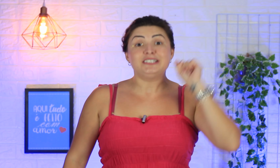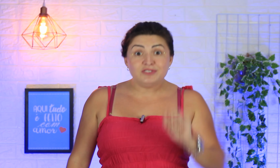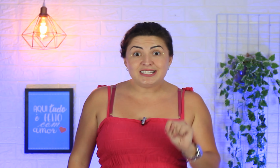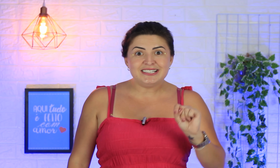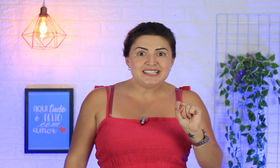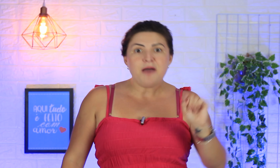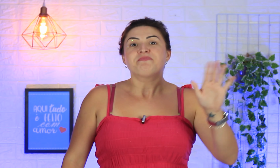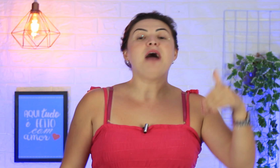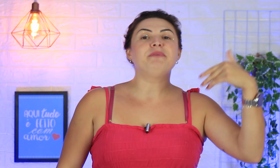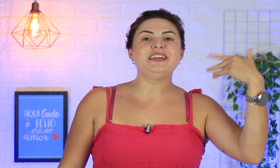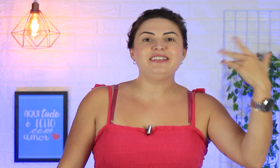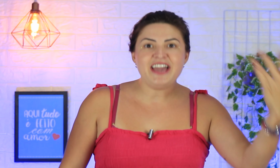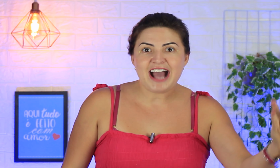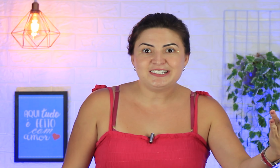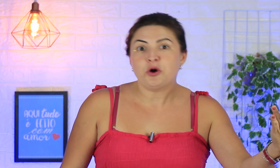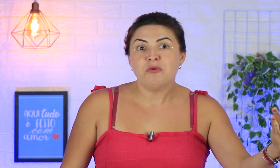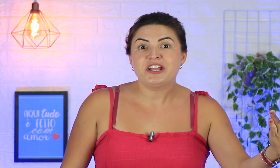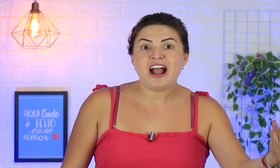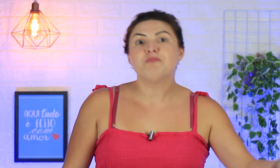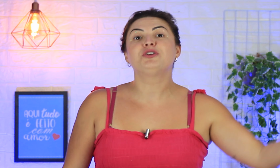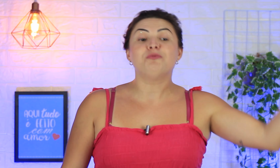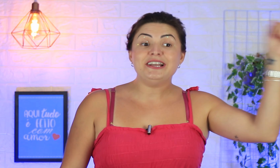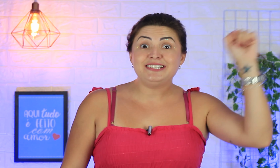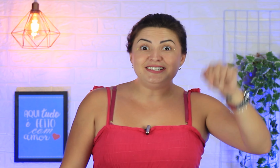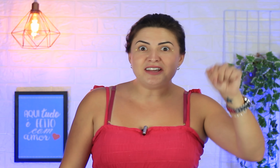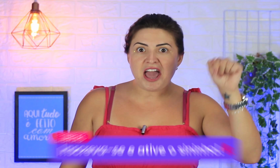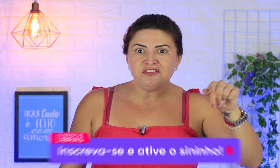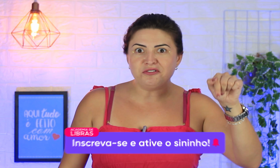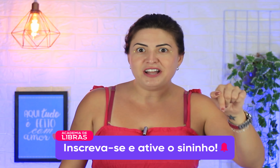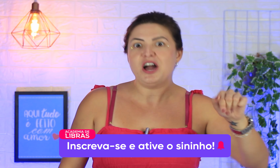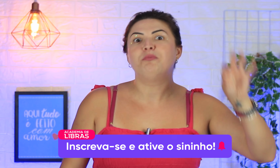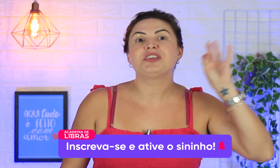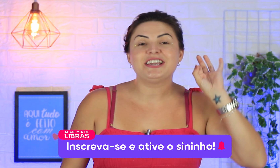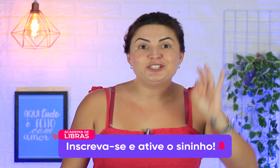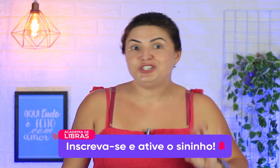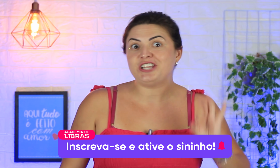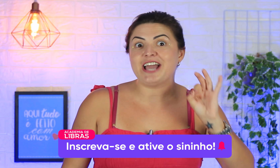Mas se você quiser aprender a se comunicar muito mais se inscreve no canal porque aqui a gente tem